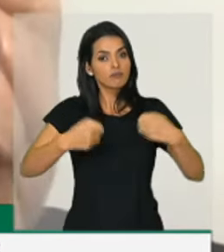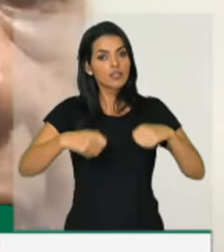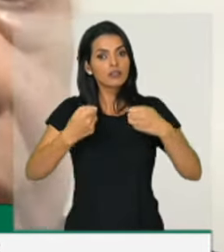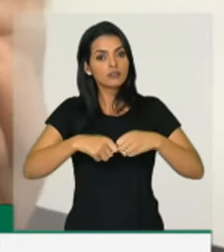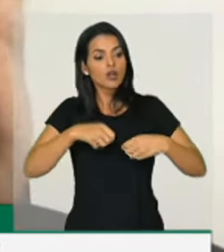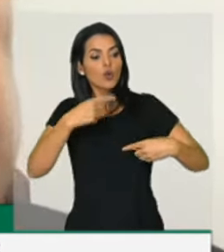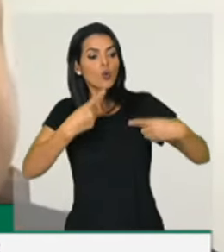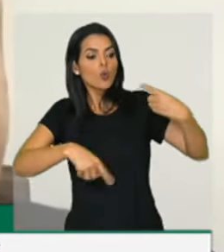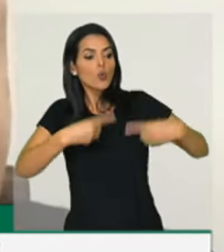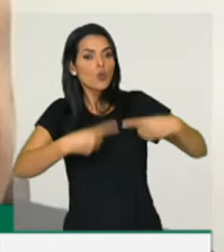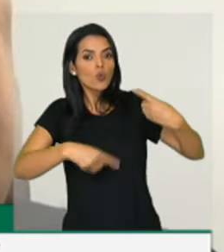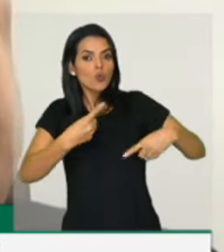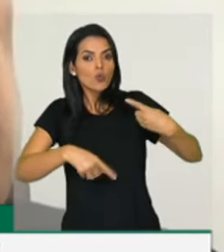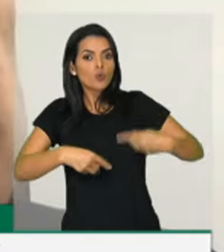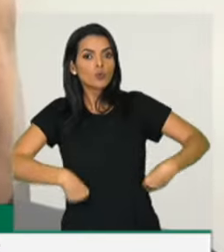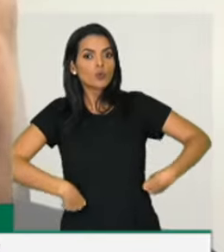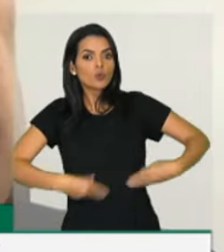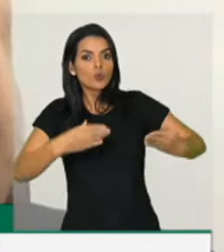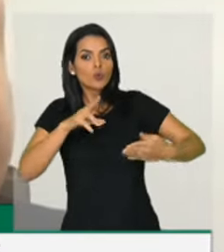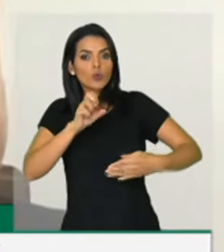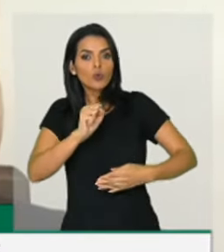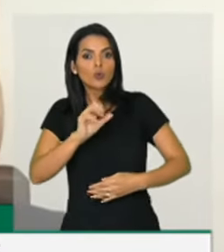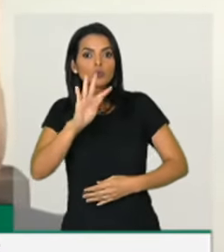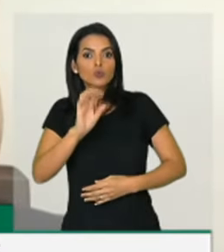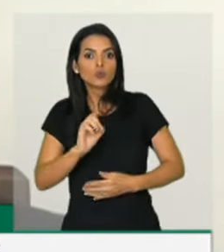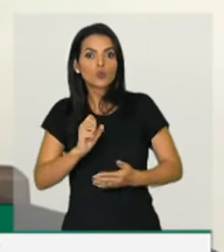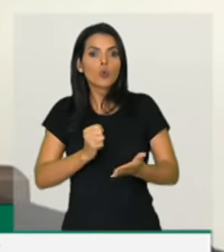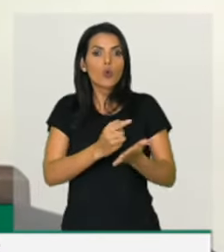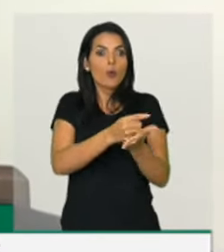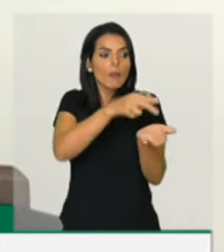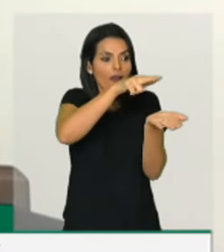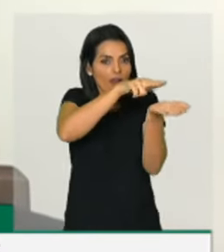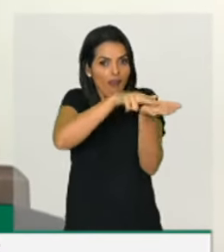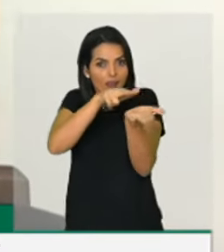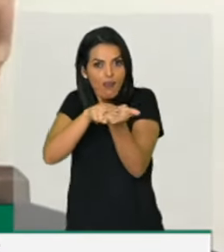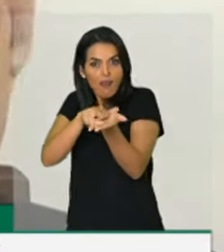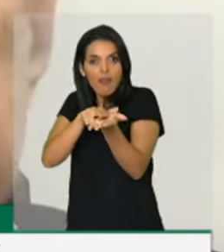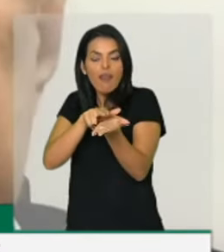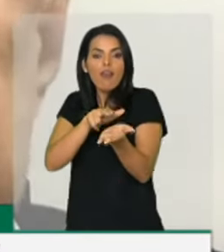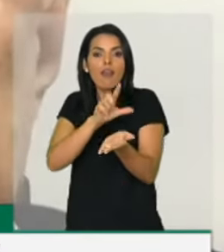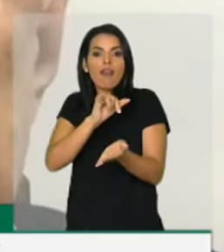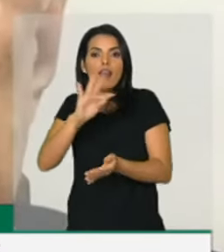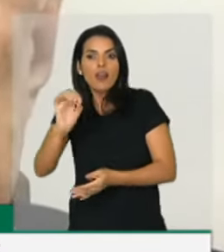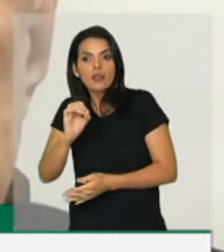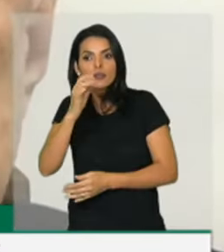COMPRA DE LEITOS ATRAVÀS DE PESSOA FÍSICA E JURÍDICA PARA DISPONIBILIZAR PARA OS PACIENTES DO SUS. EU ACHO ISSO FUNDAMENTAL E V.EXA. EVIDENTEMENTE... [SOA A